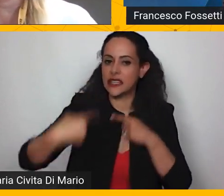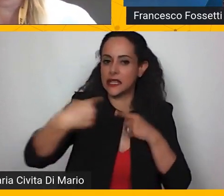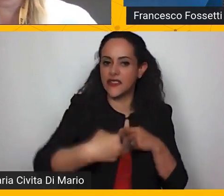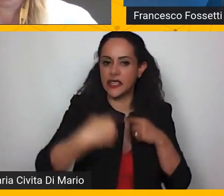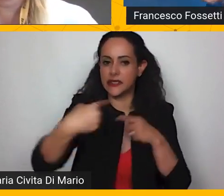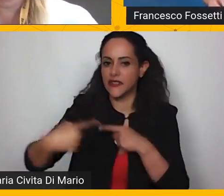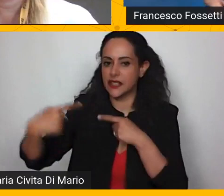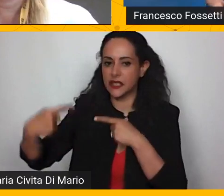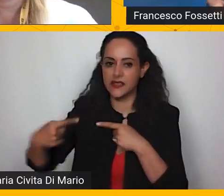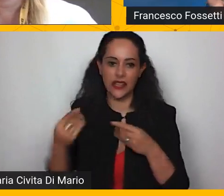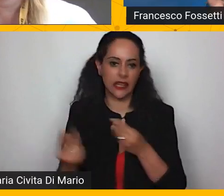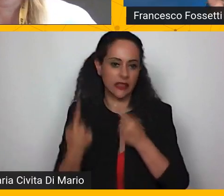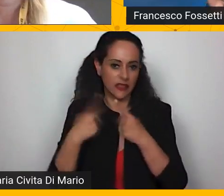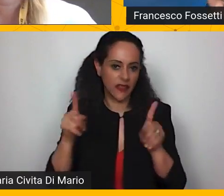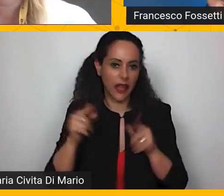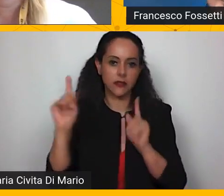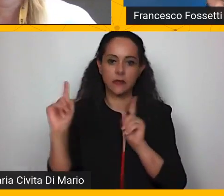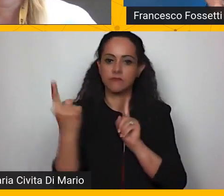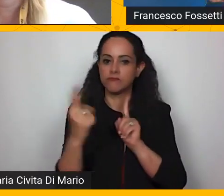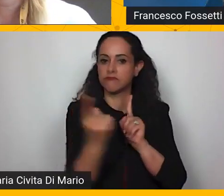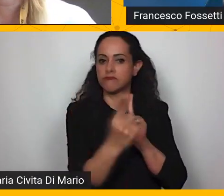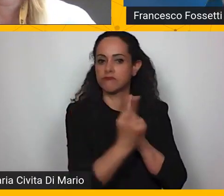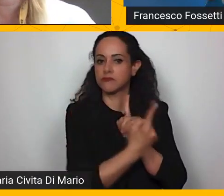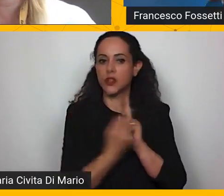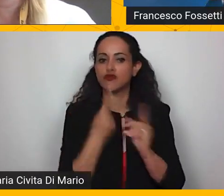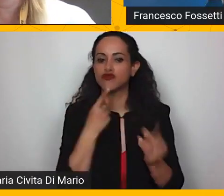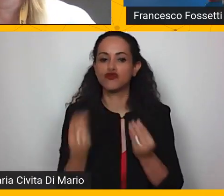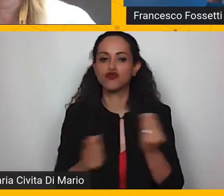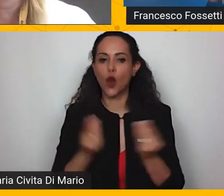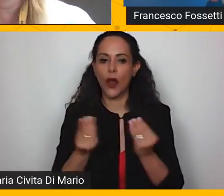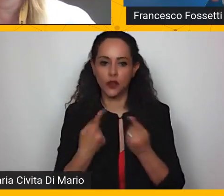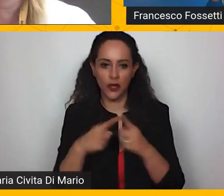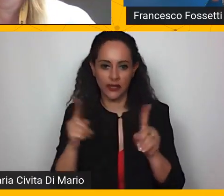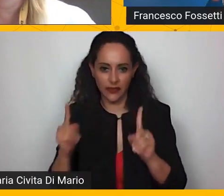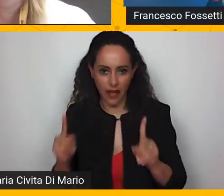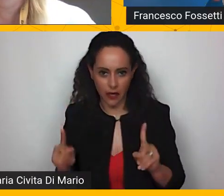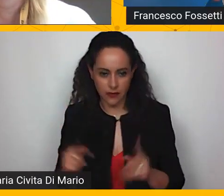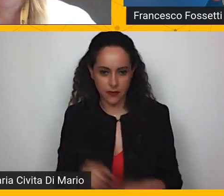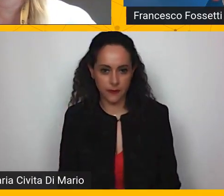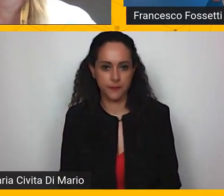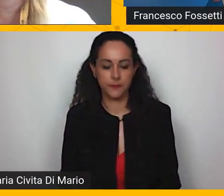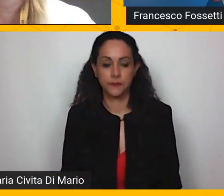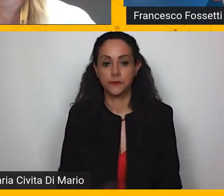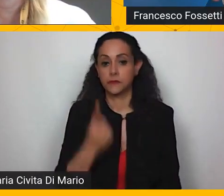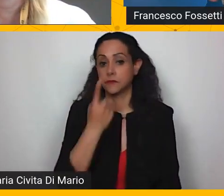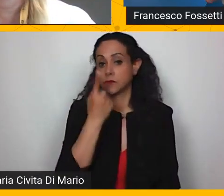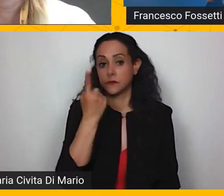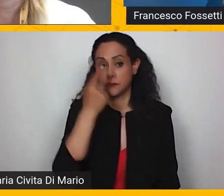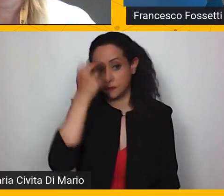gioca con giocatori diversi e via dicendo ehm uno di questi